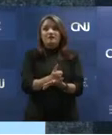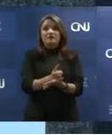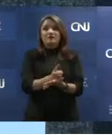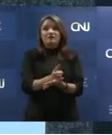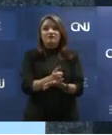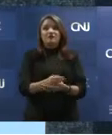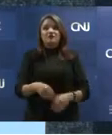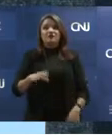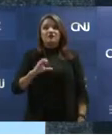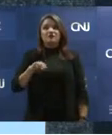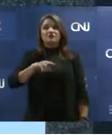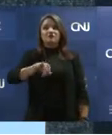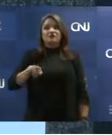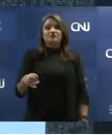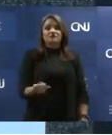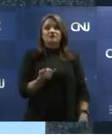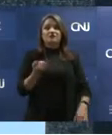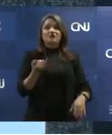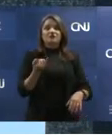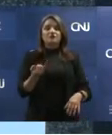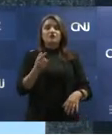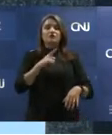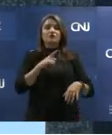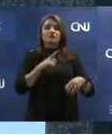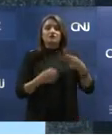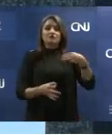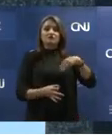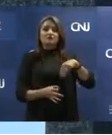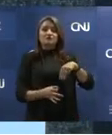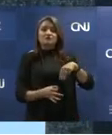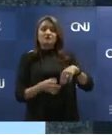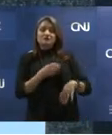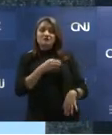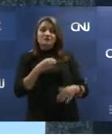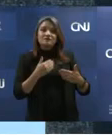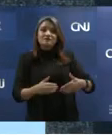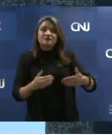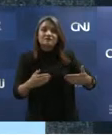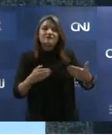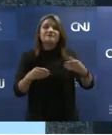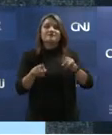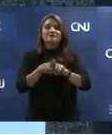o Ministério da Mulher, aqui representada pela nossa ministra